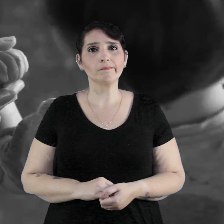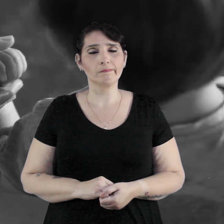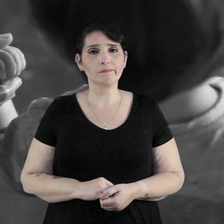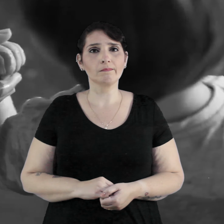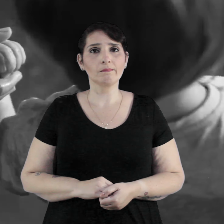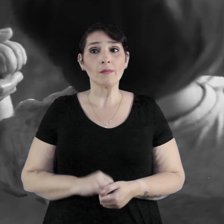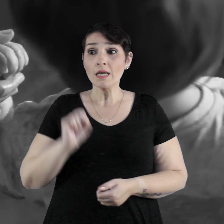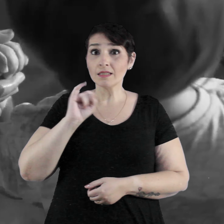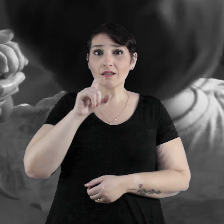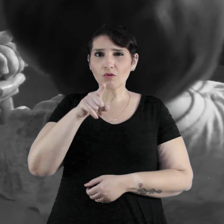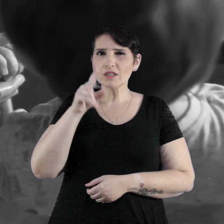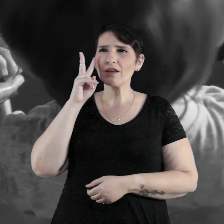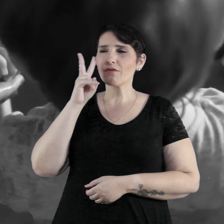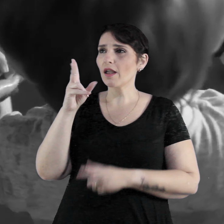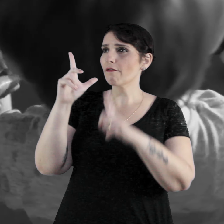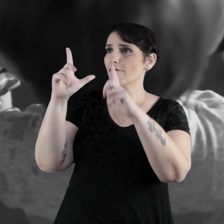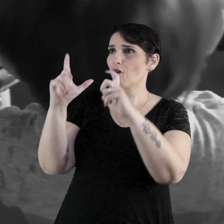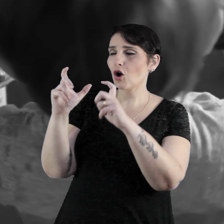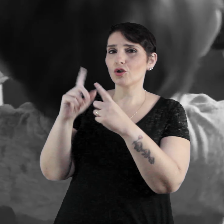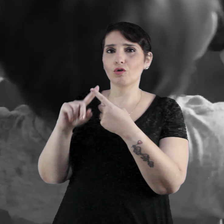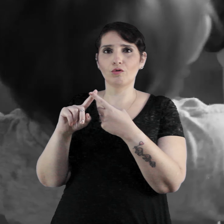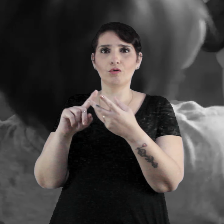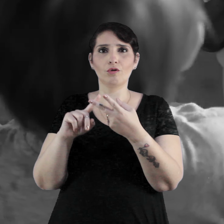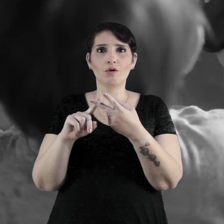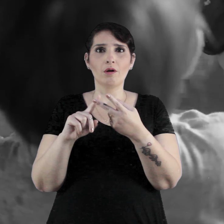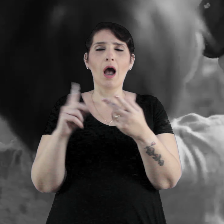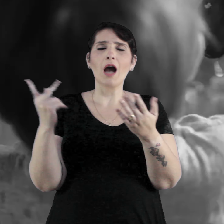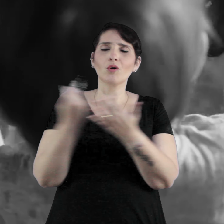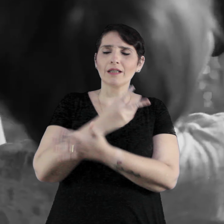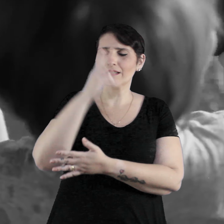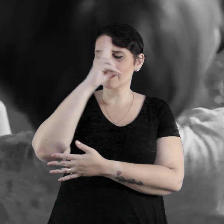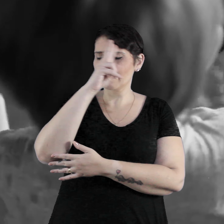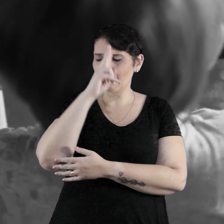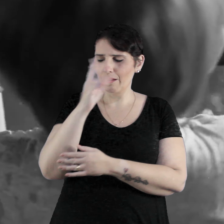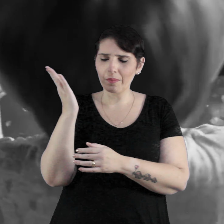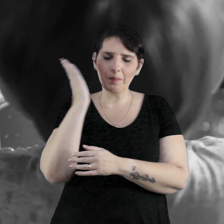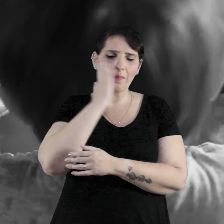Cada vez que você ver essa foto é esbofeteada novamente e novamente